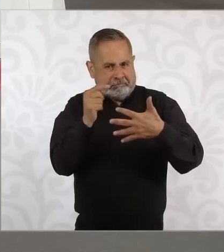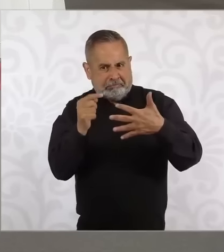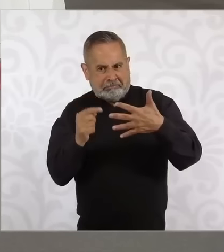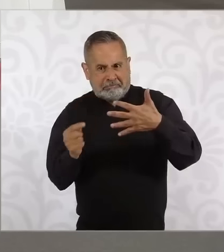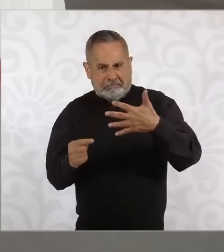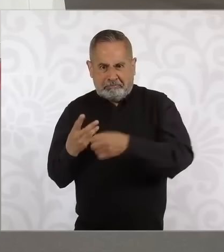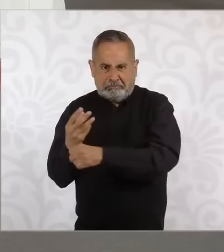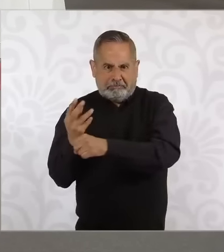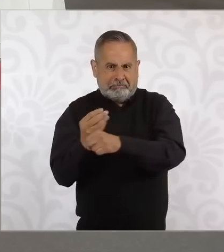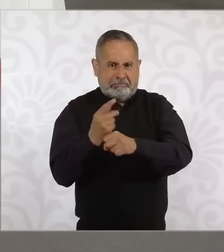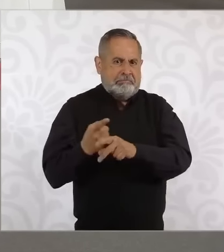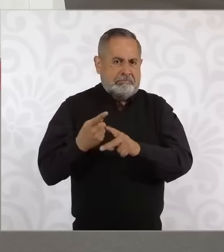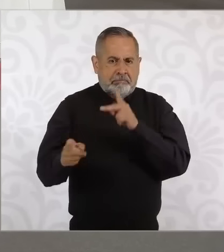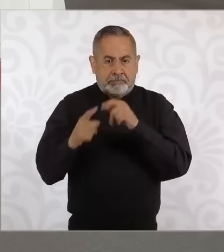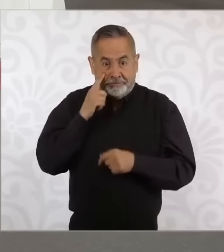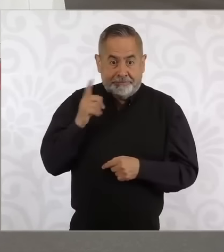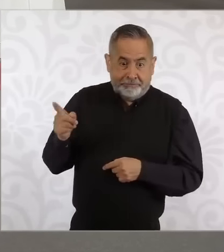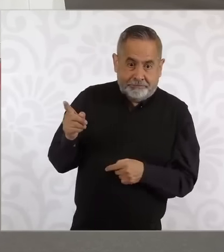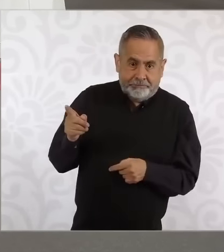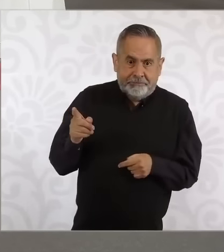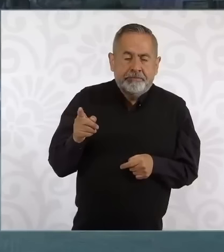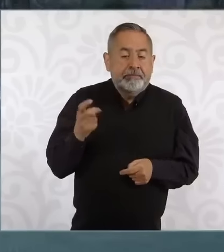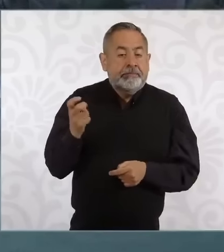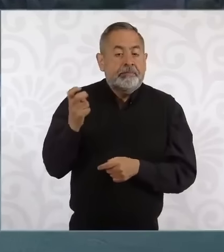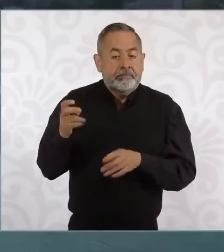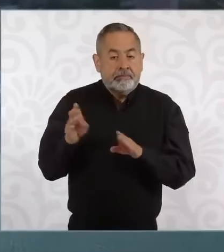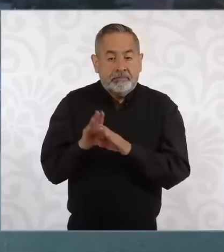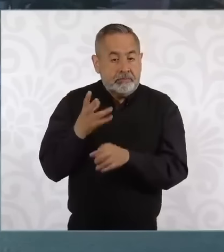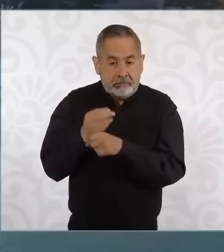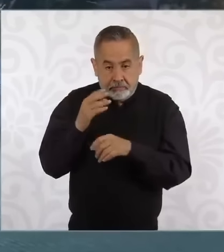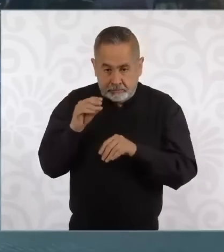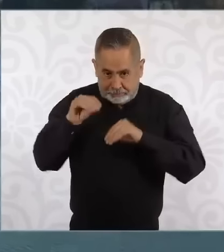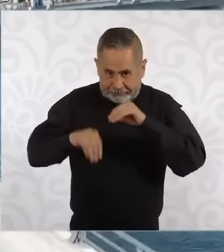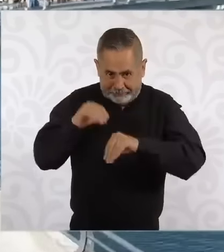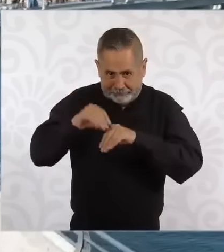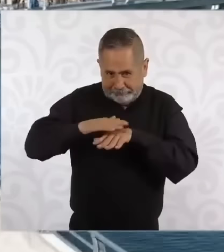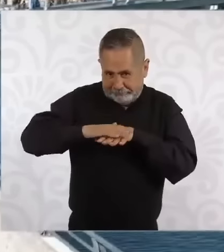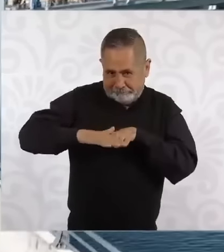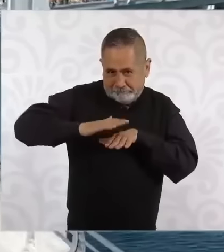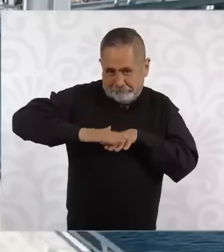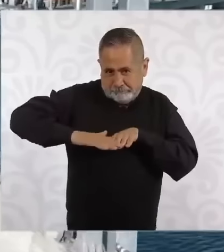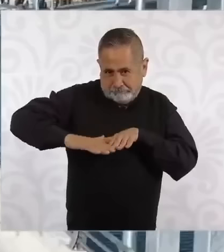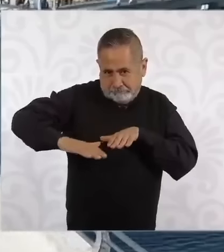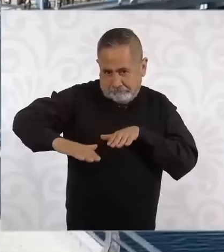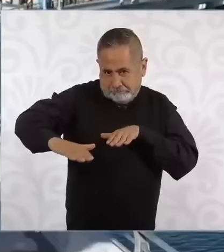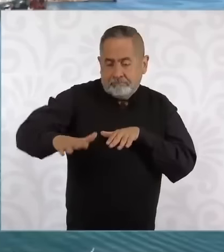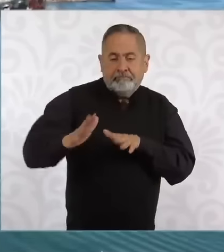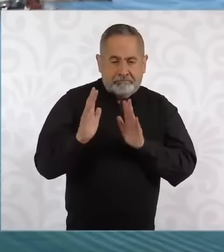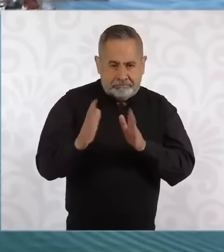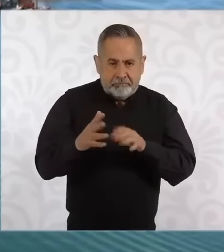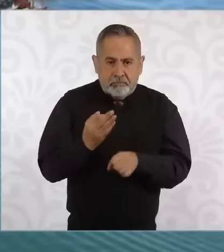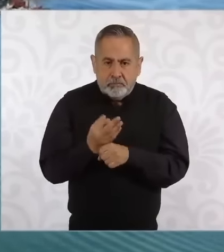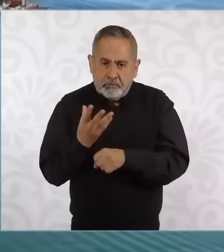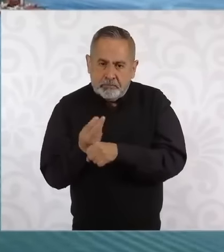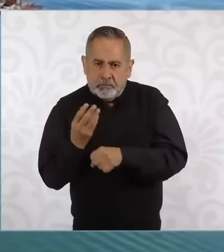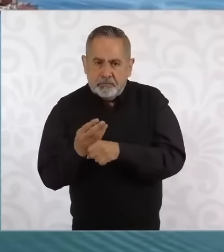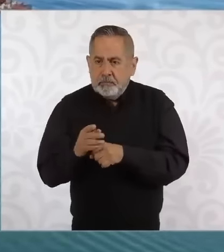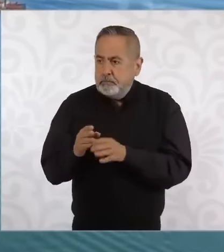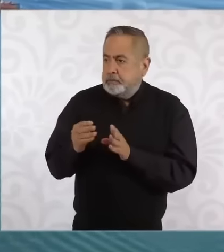aquí algunas imágenes. El nichupté ya están todas las losas coladas. Estamos armando parapetos, eh